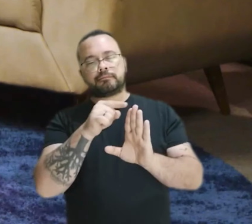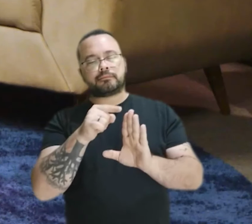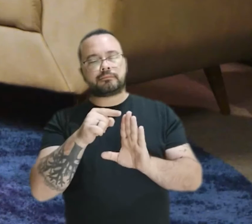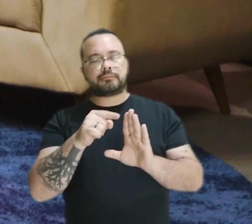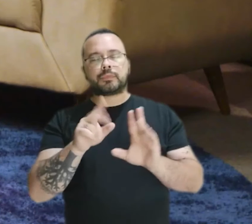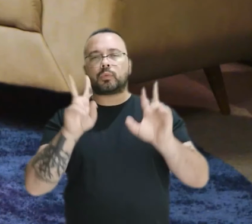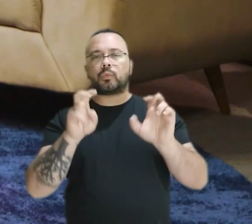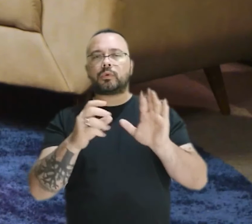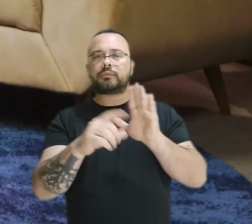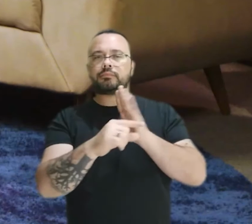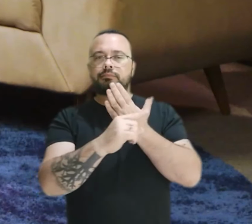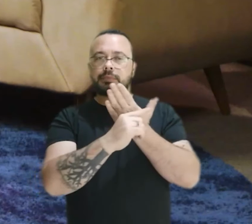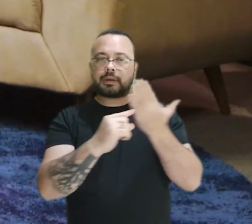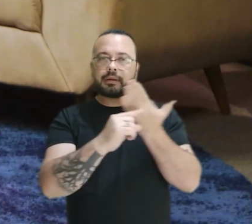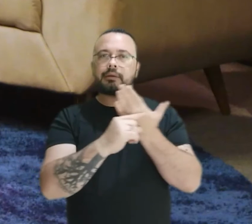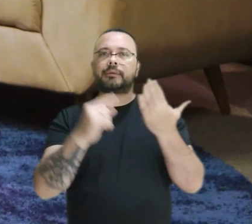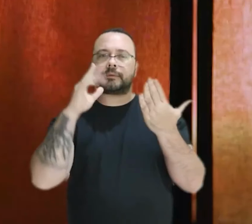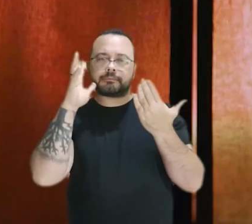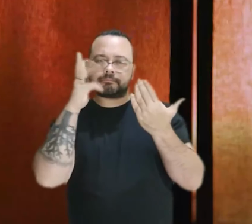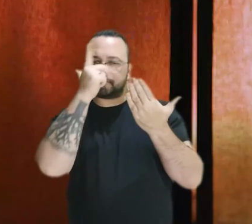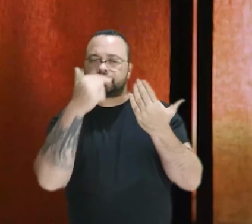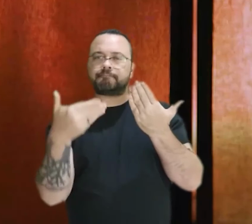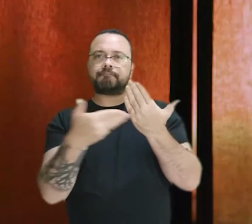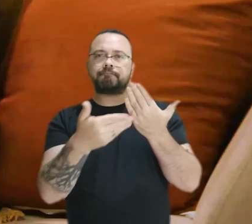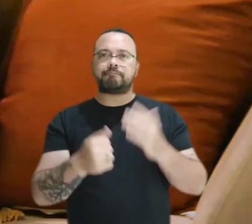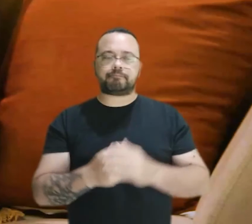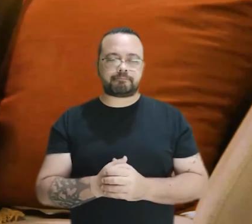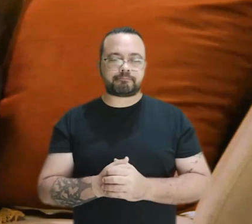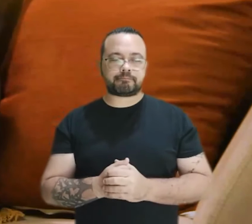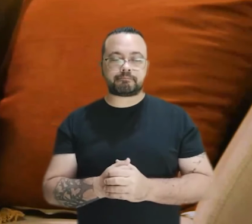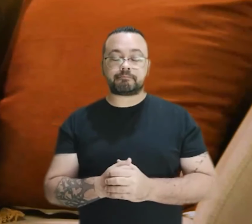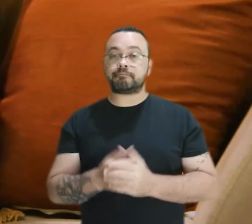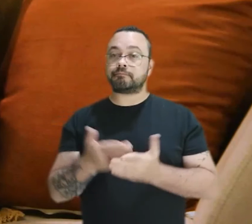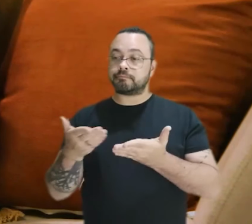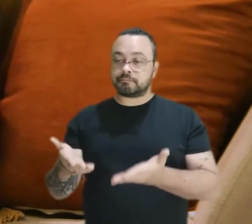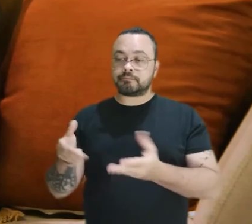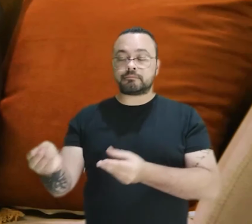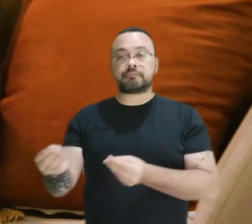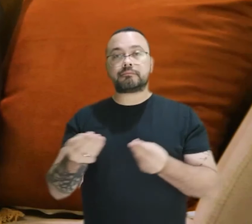nessa capa, que eu acho muito bonita. E esse? Então, esse é... Eu trouxe esse livro,